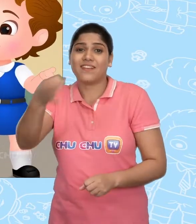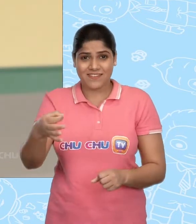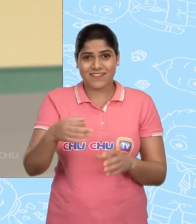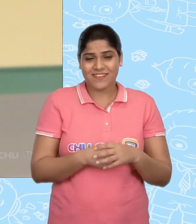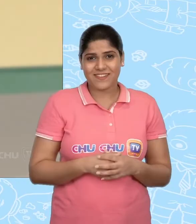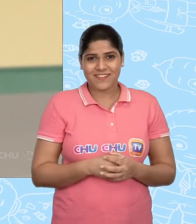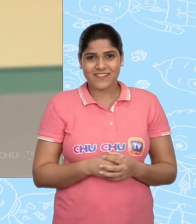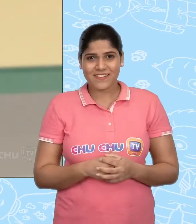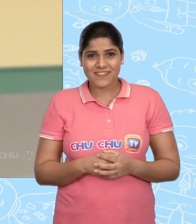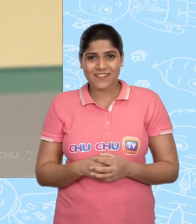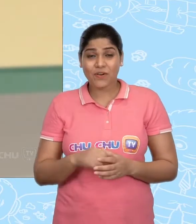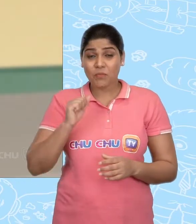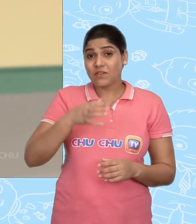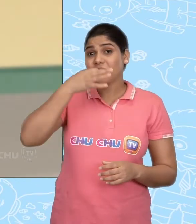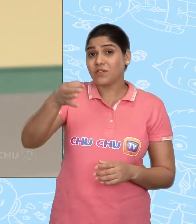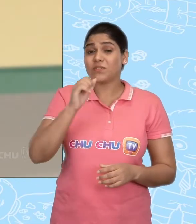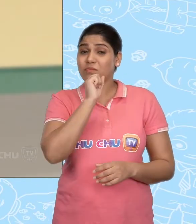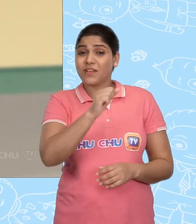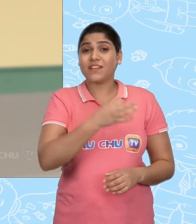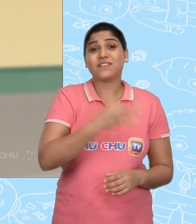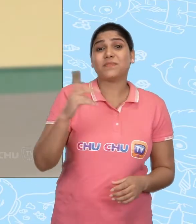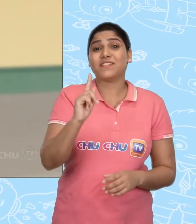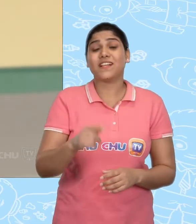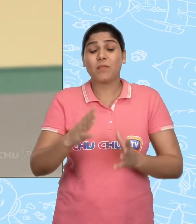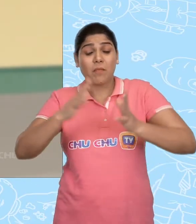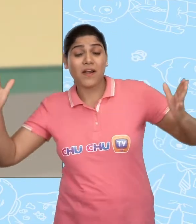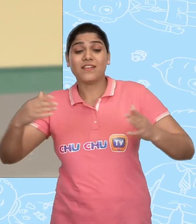और मै उन्हे कहुंगी कि तुम्हारे लिए खासतौर पर एक बड़ा सा pizza बनायें